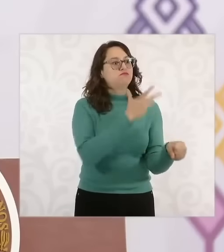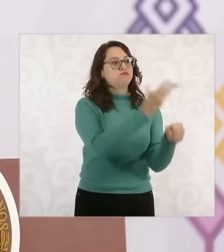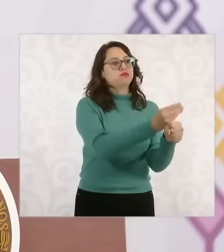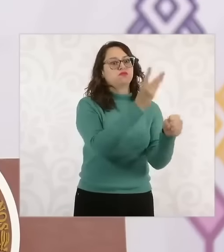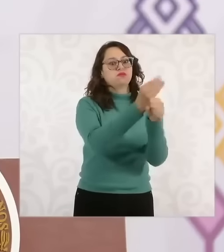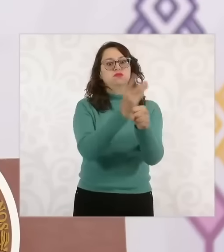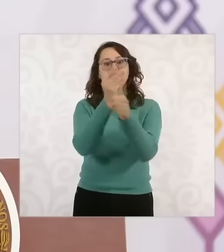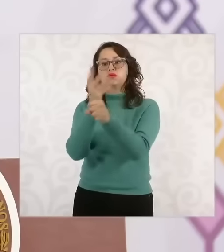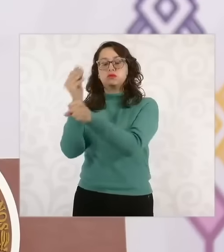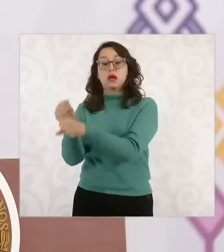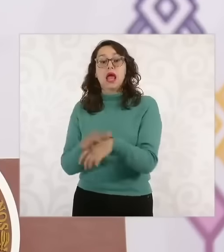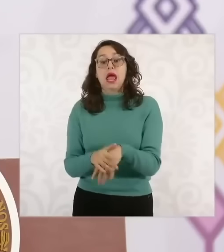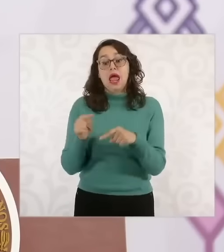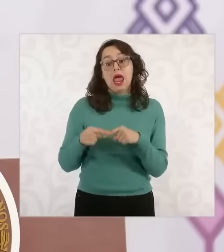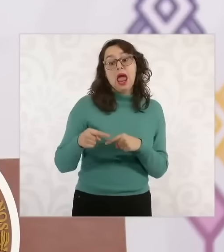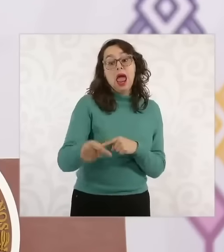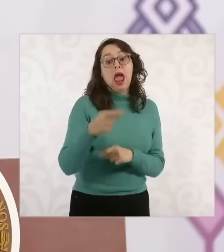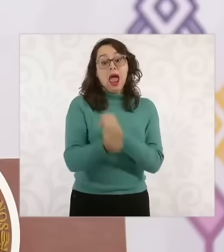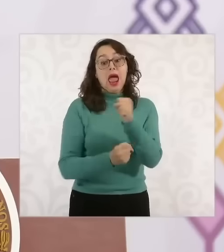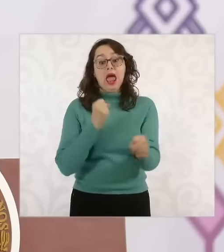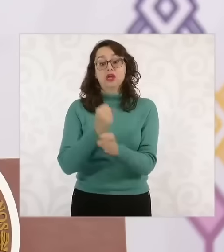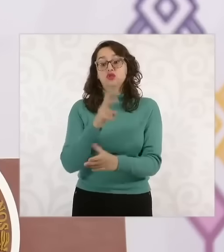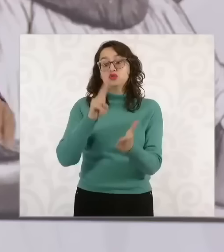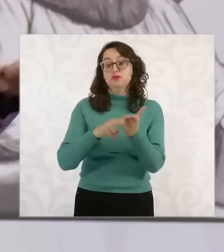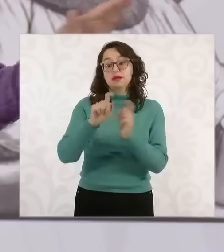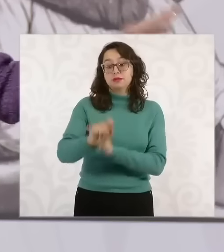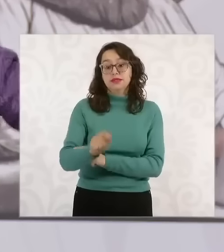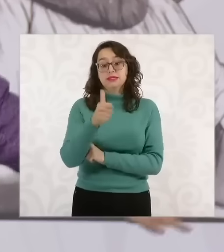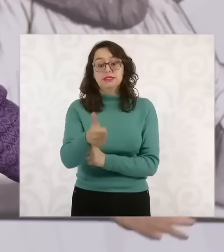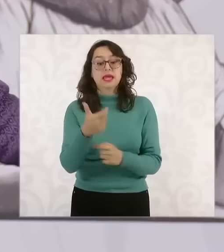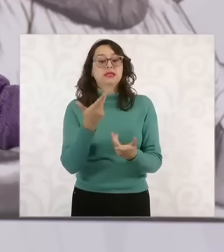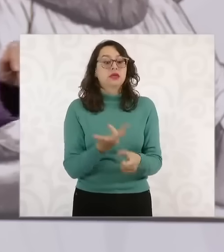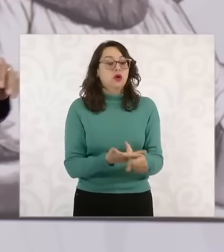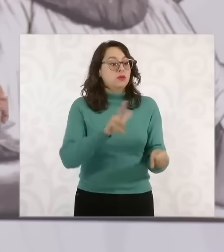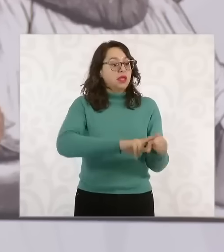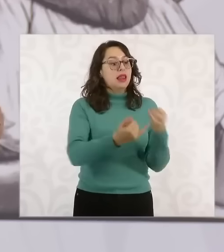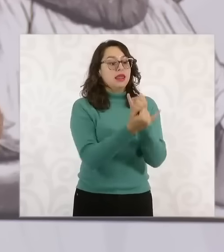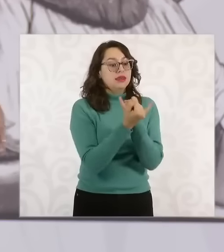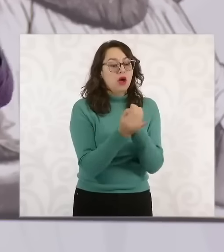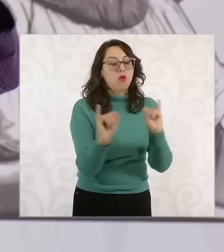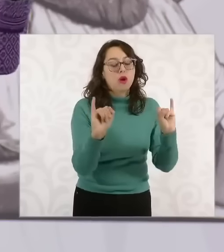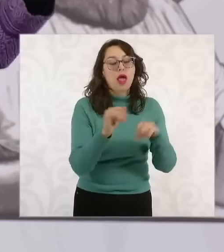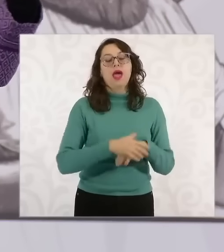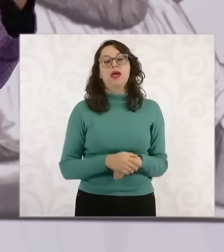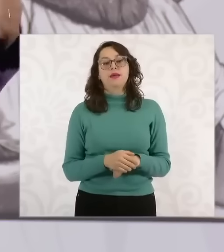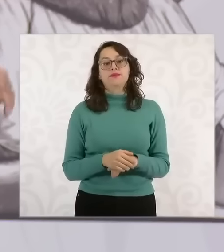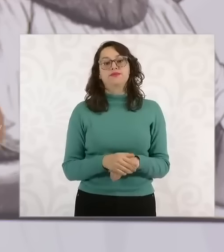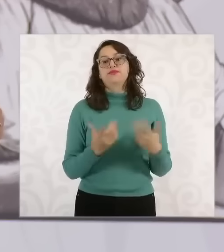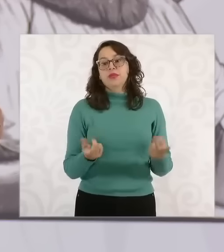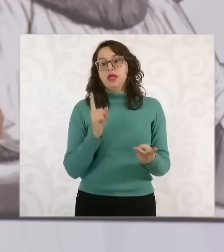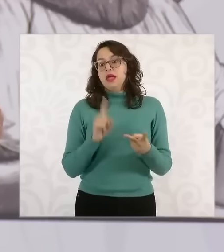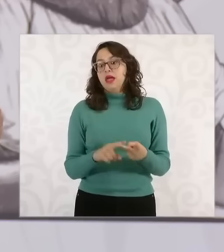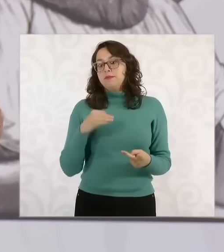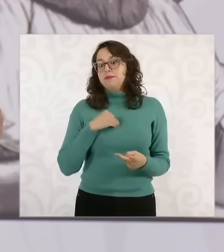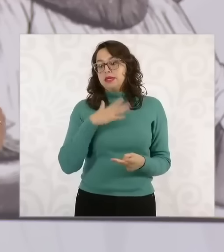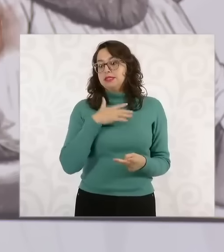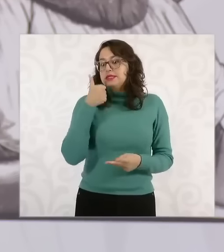en el 2026 cuántos hospitales vamos a inaugurar. Eh, Alejandroz pues está mejorando el bienestar,